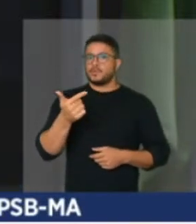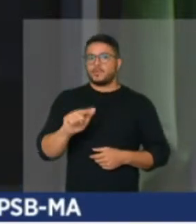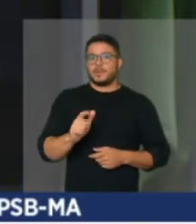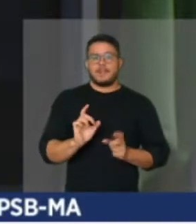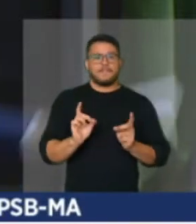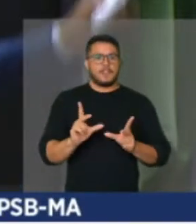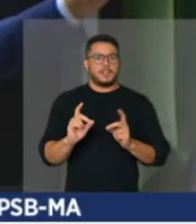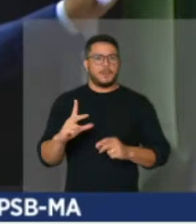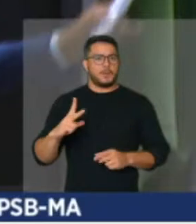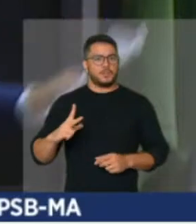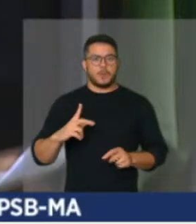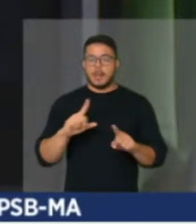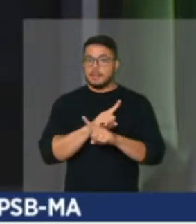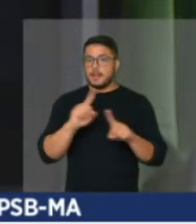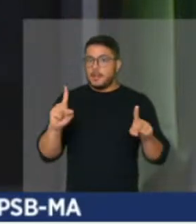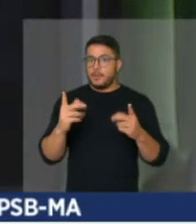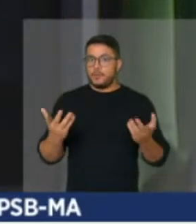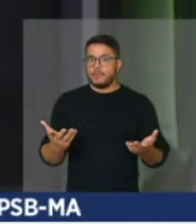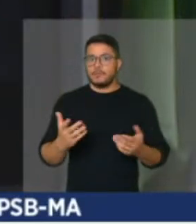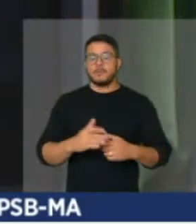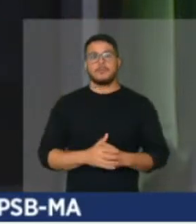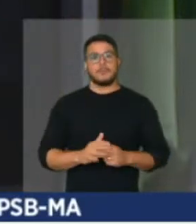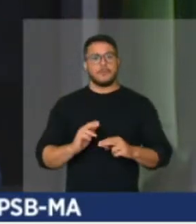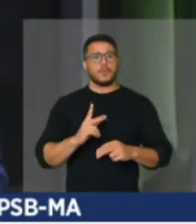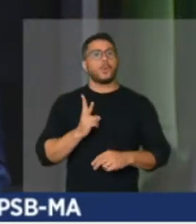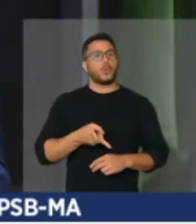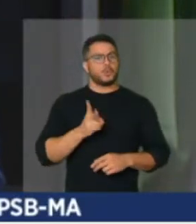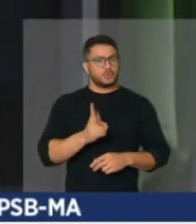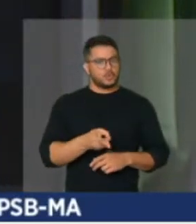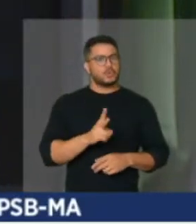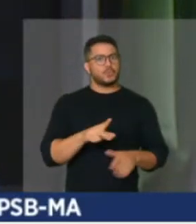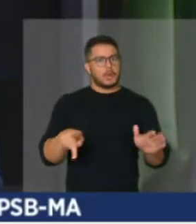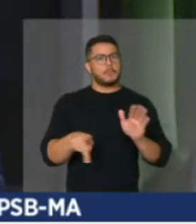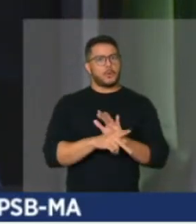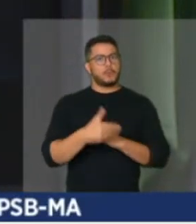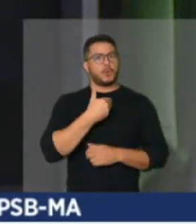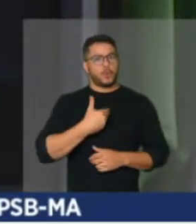PRIVATIZAR, PORQUE ATÉ HOJE O ENERGÉTICO DOS ESTADOS UNIDOS É PÚBLICO, ELE FEZ ISSO AQUI NO BRASIL. ELE FEZ ISSO PARA